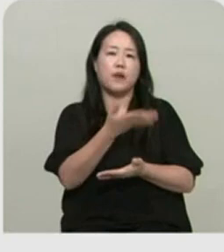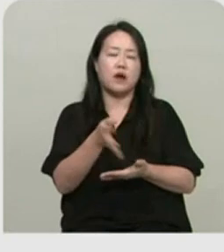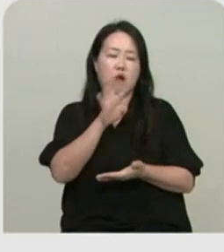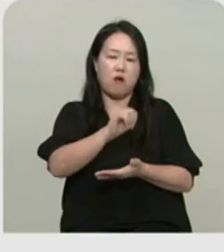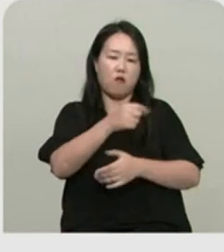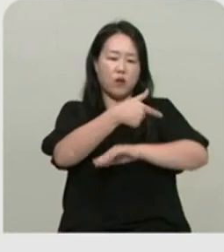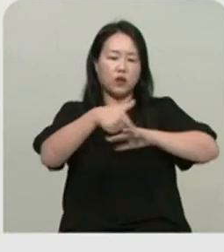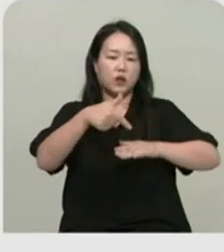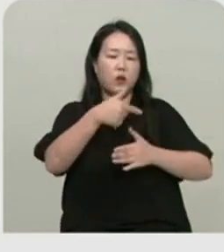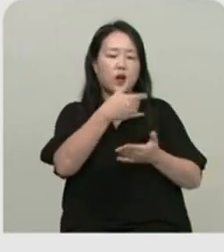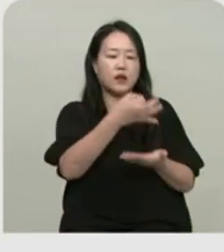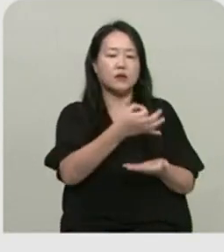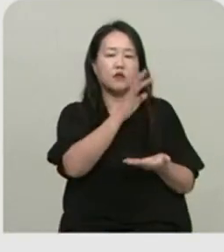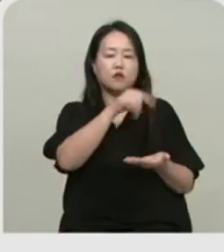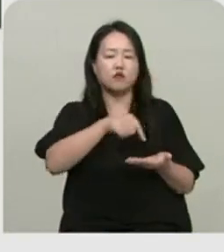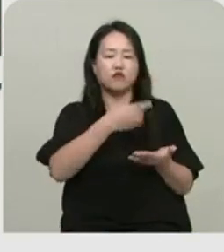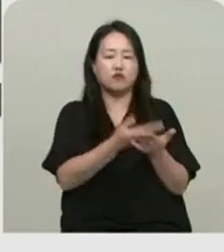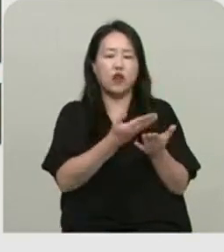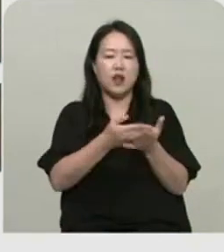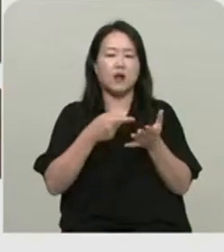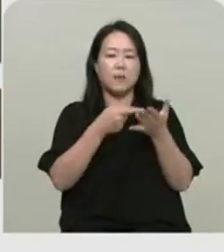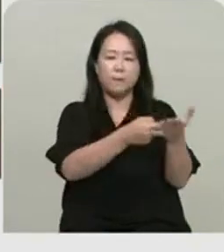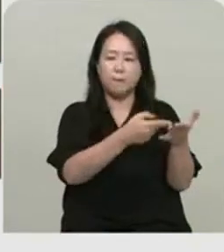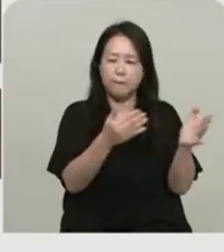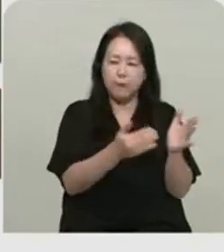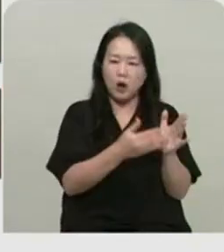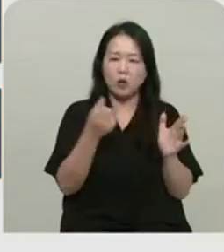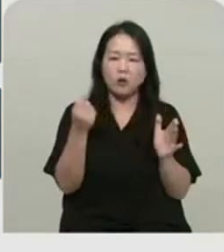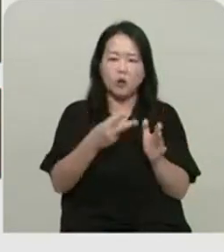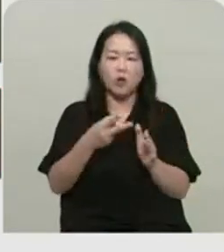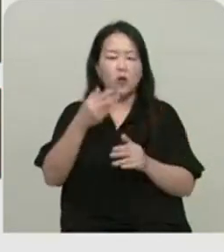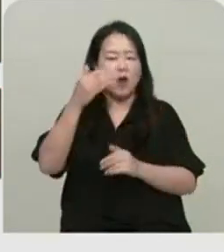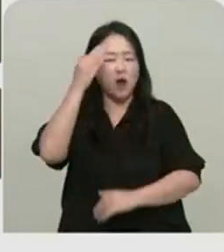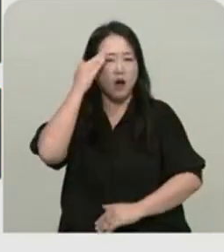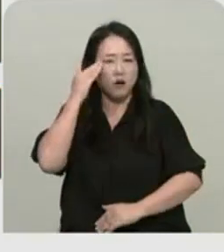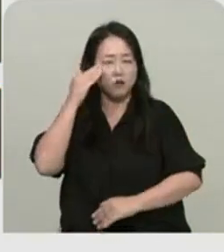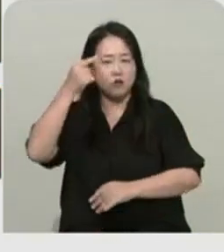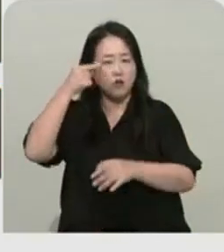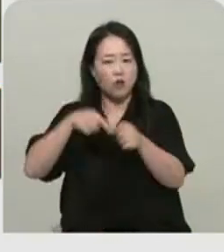또 한국과학기술연구원 서울대 등과 함께 5대 상용화 핵심센터